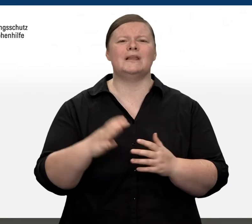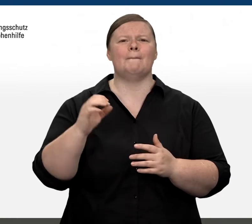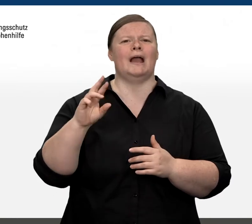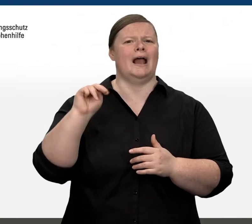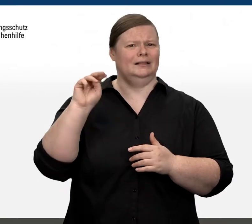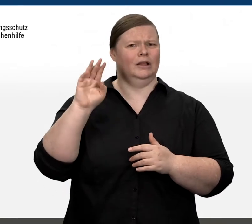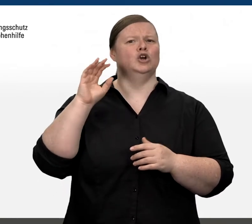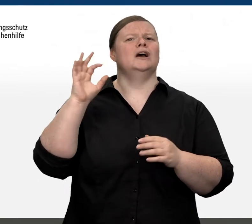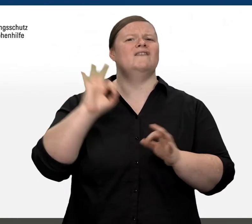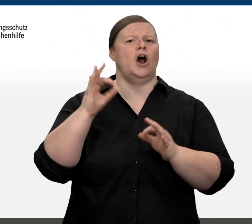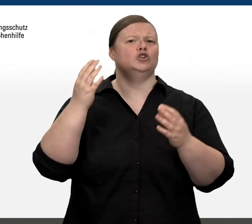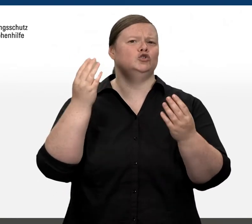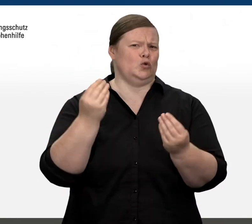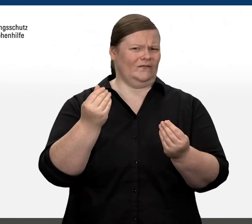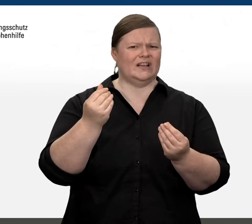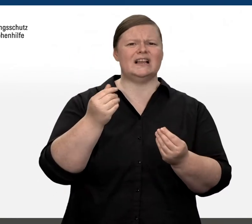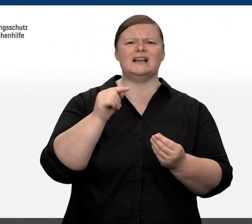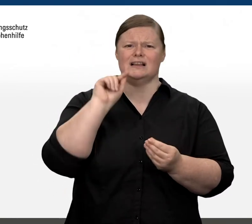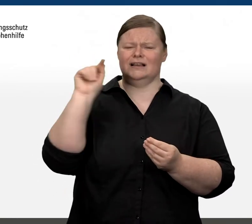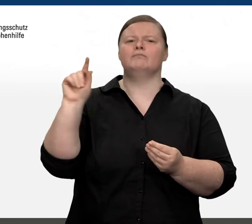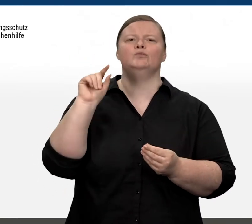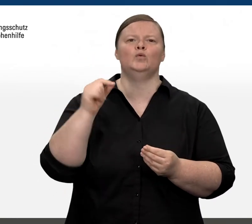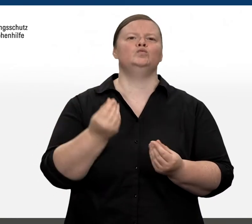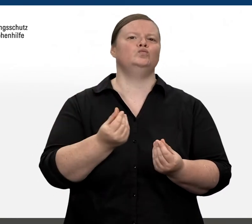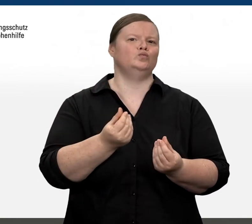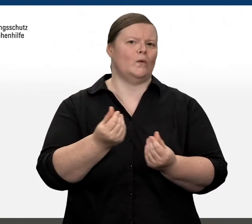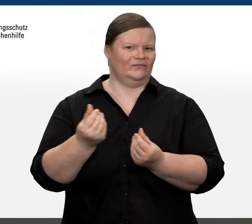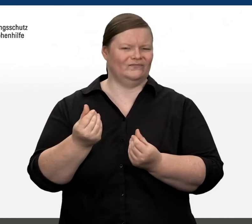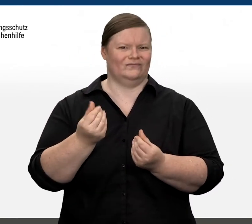CBRN Gefahrenstoffe sind folglich Stoffe,